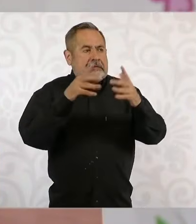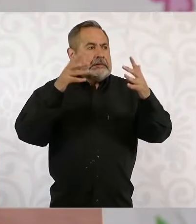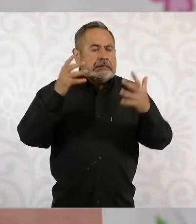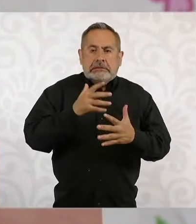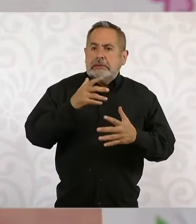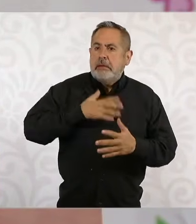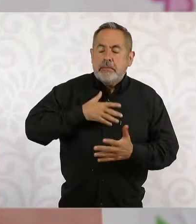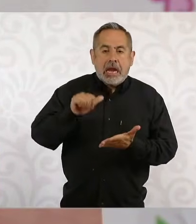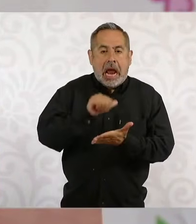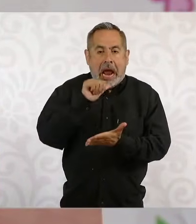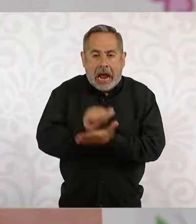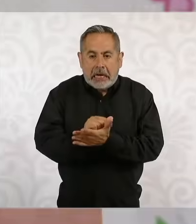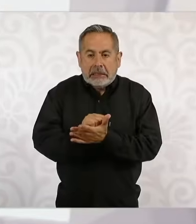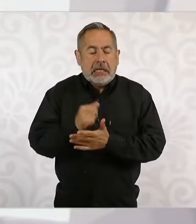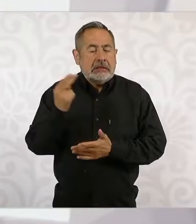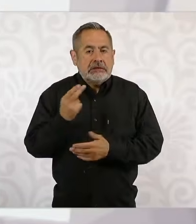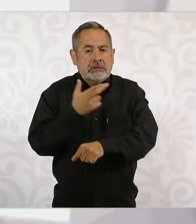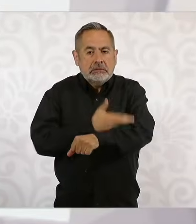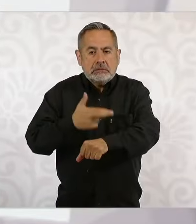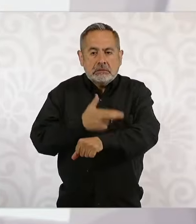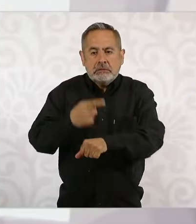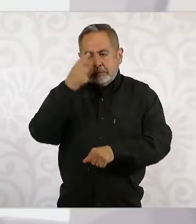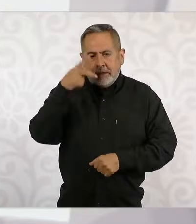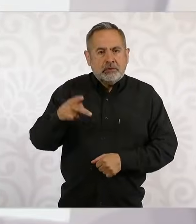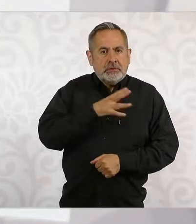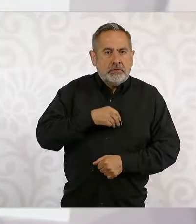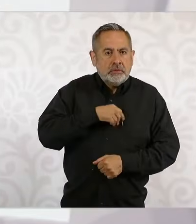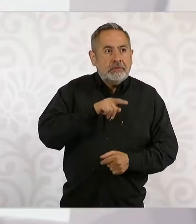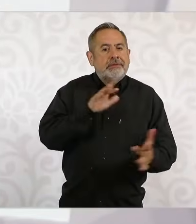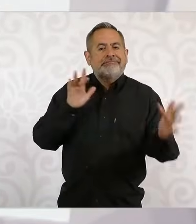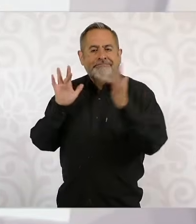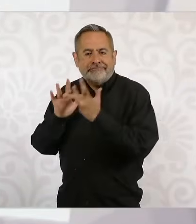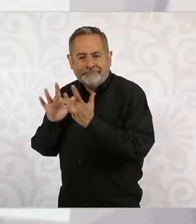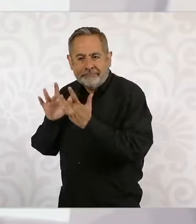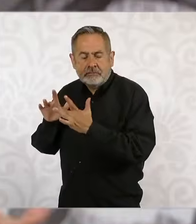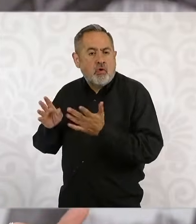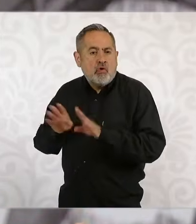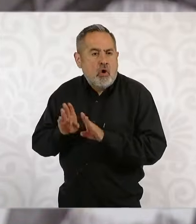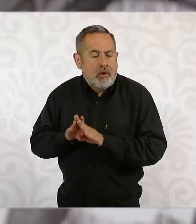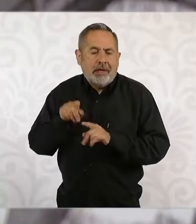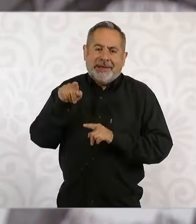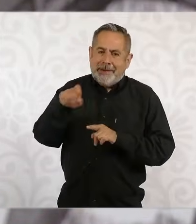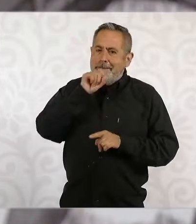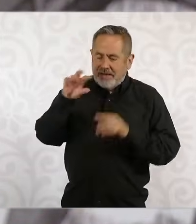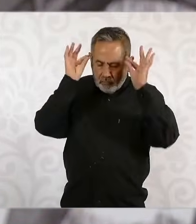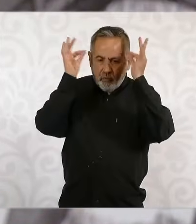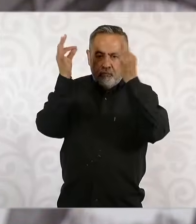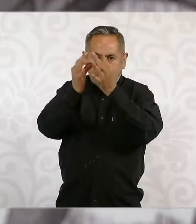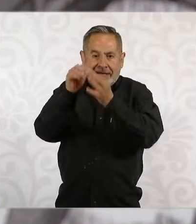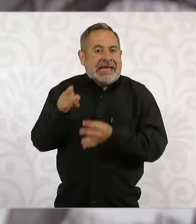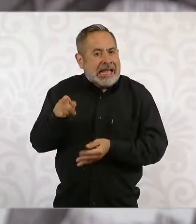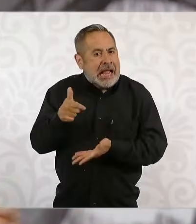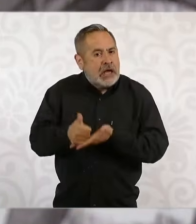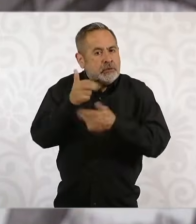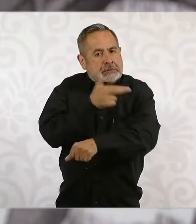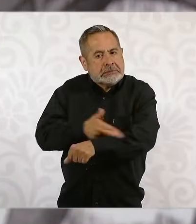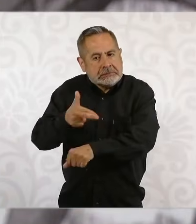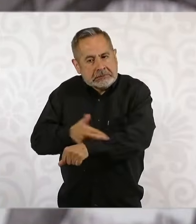tengan doble nacionalidad, sus hijos e si van a regresar a México, eh cómo pueden traer sus cosas,